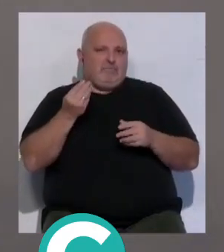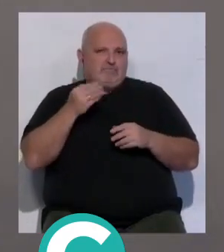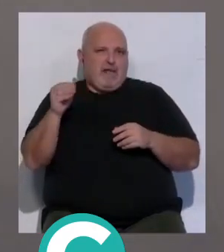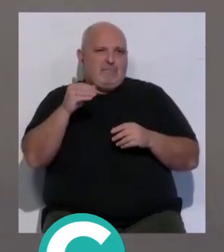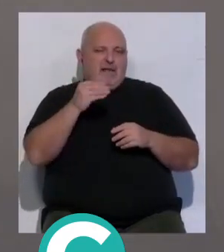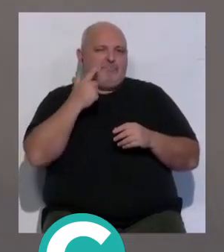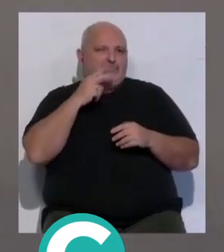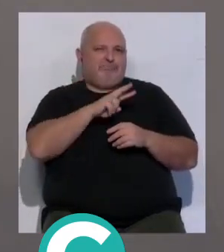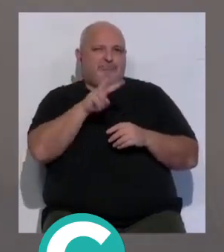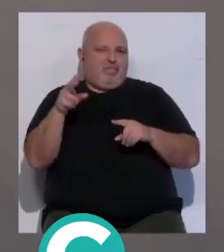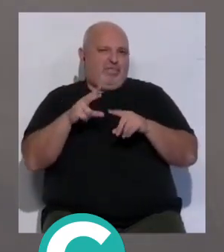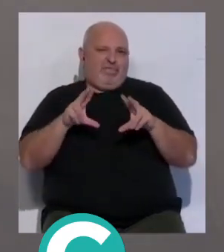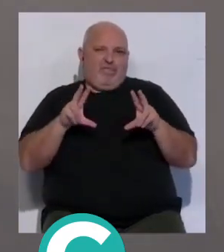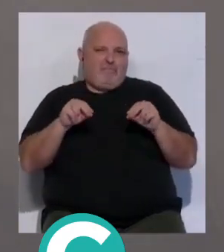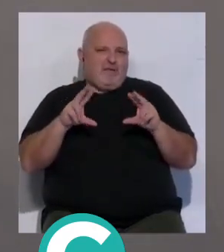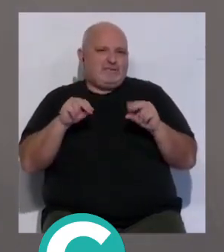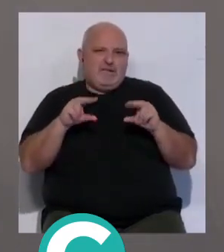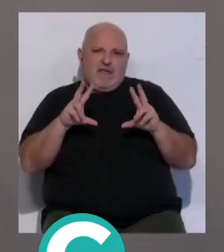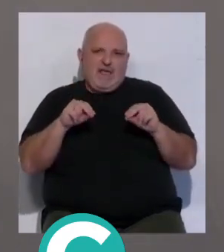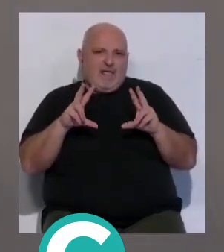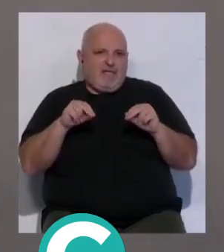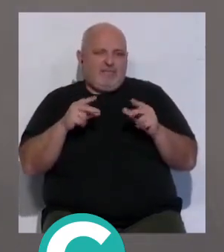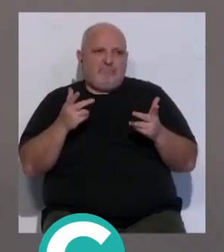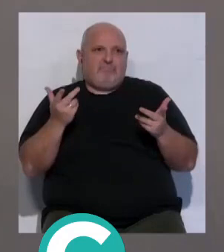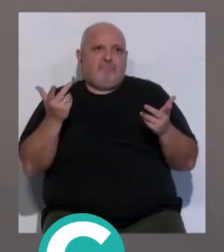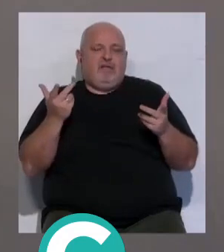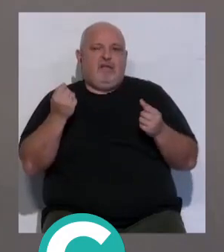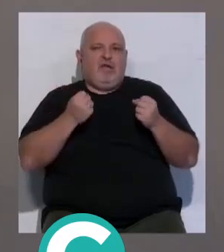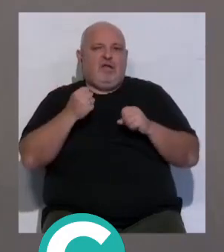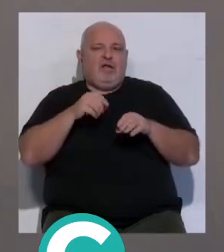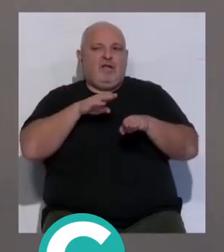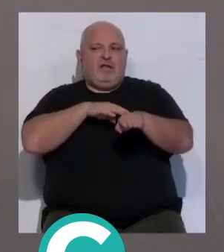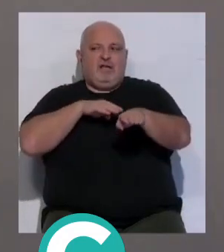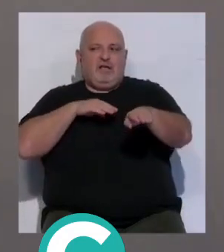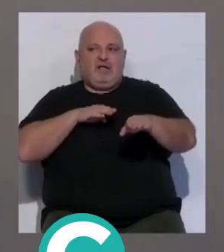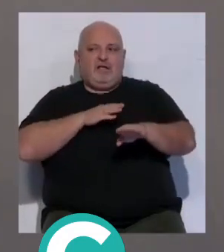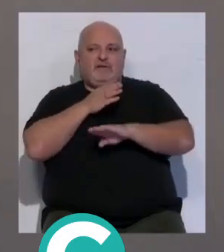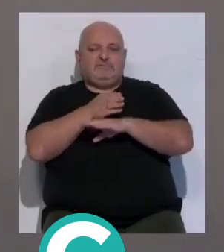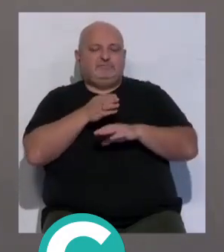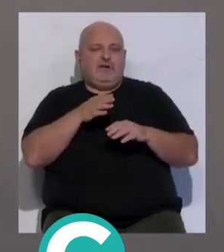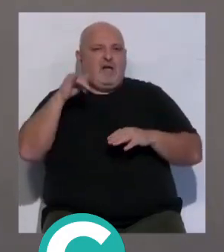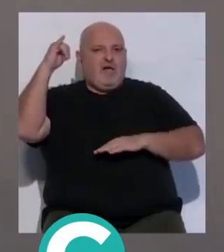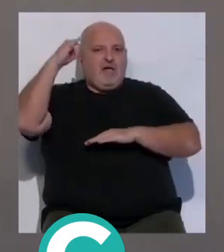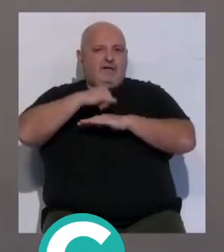inmunidad hemos visto a los que aparcaban los coches de cuando iban desde el Aeropuerto de